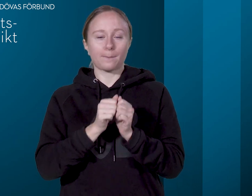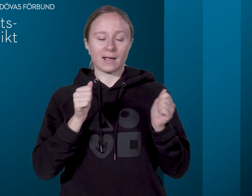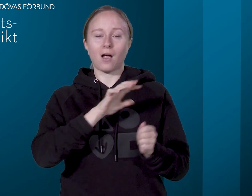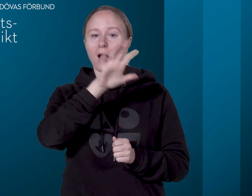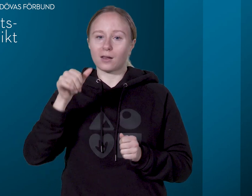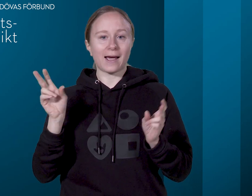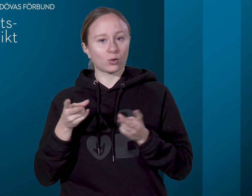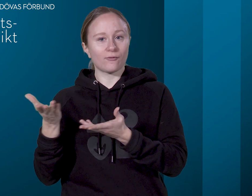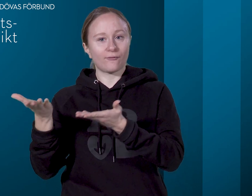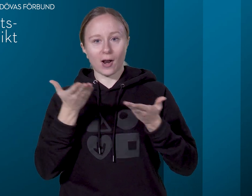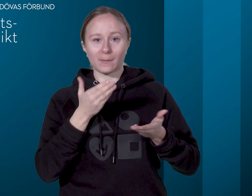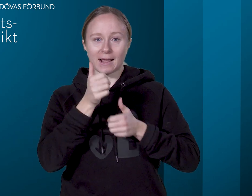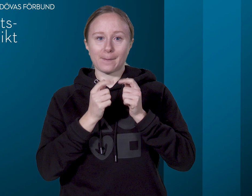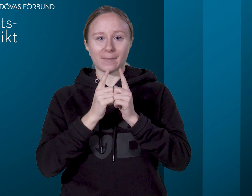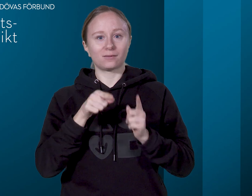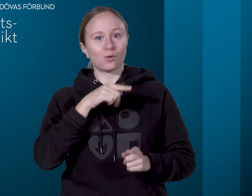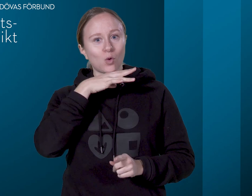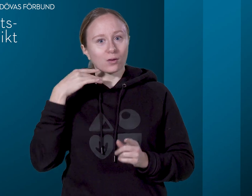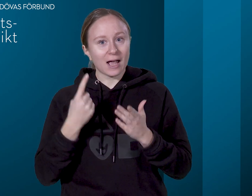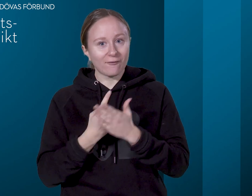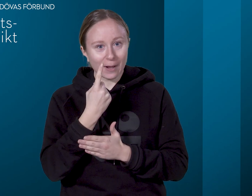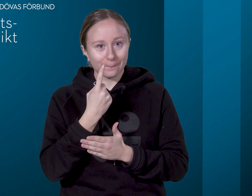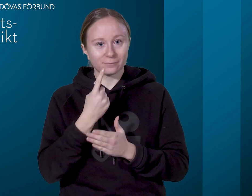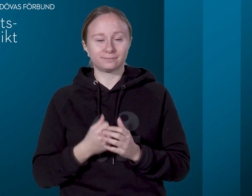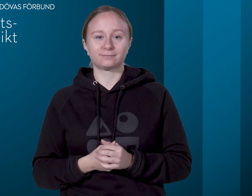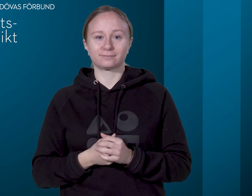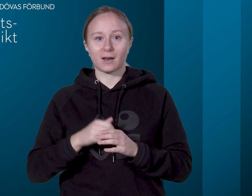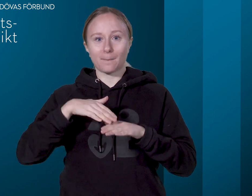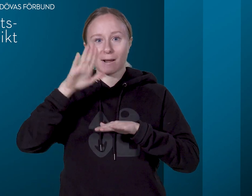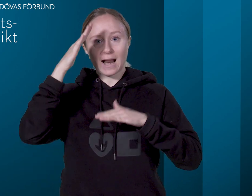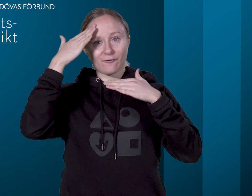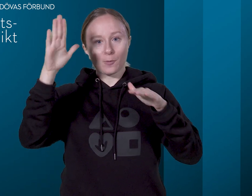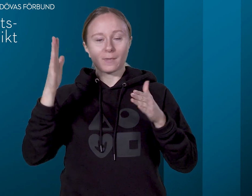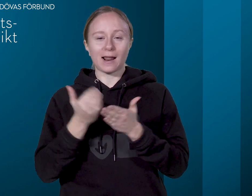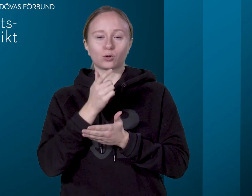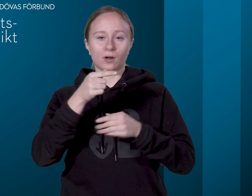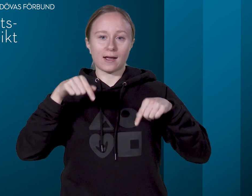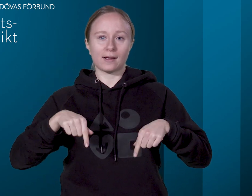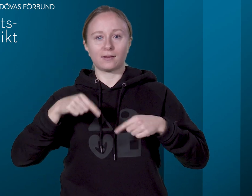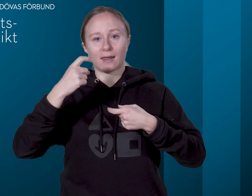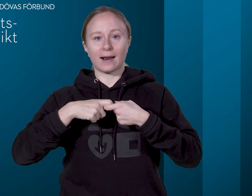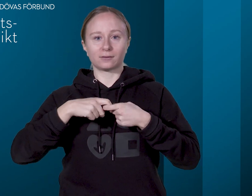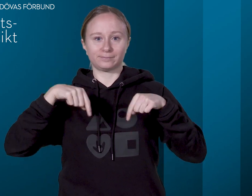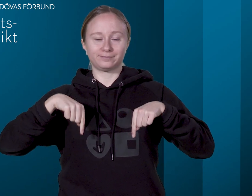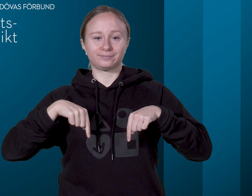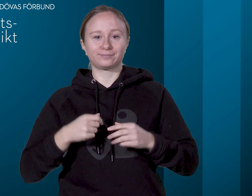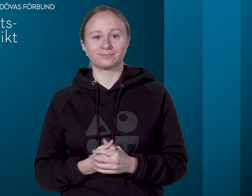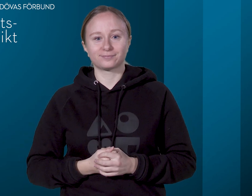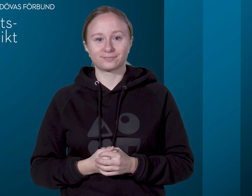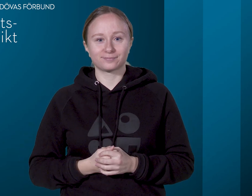men alla är välkomna att delta i det roliga evenemanget! Mer information hittar du via länken intill.